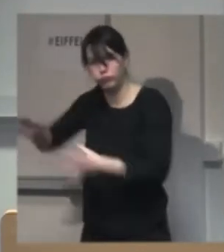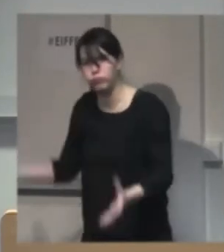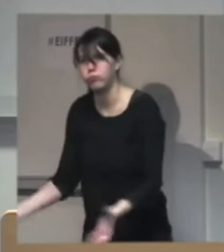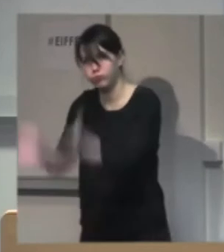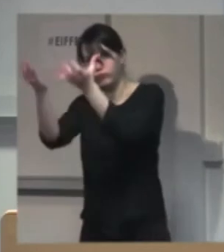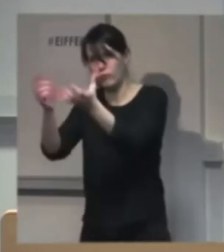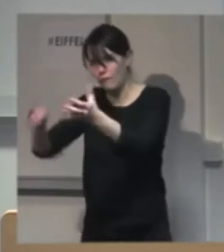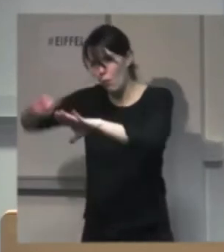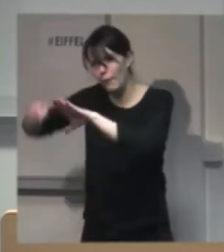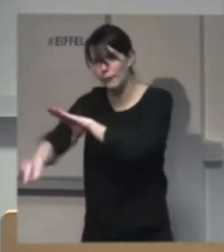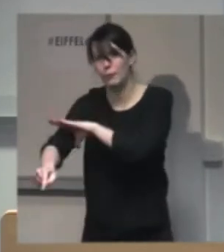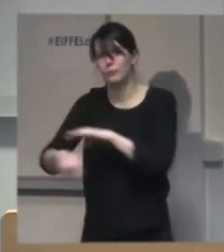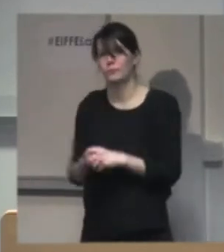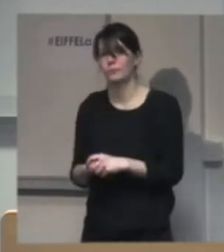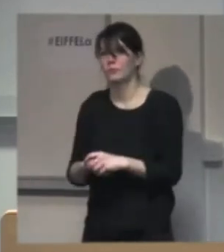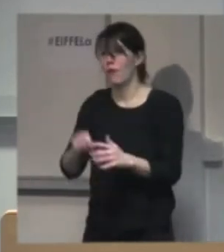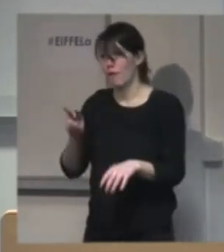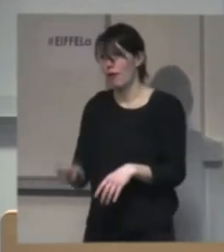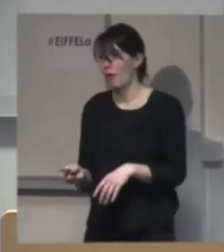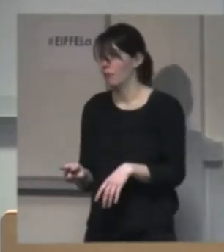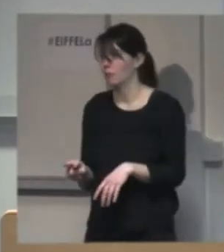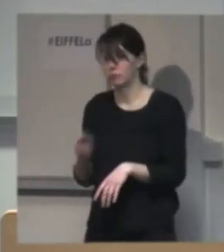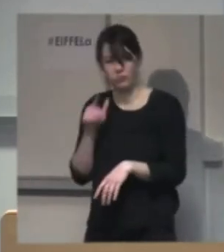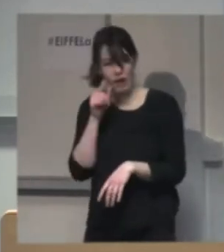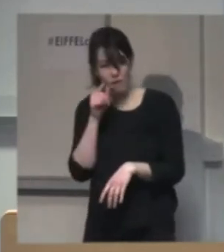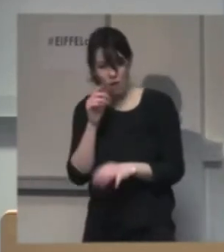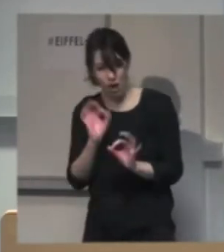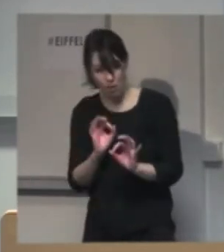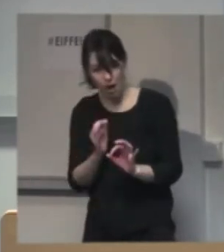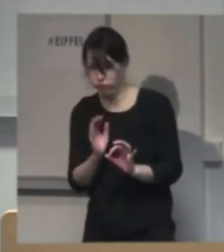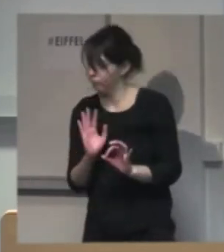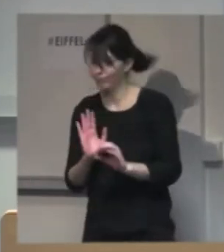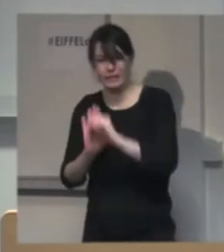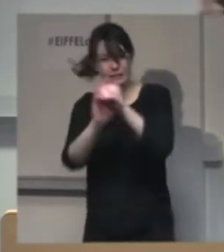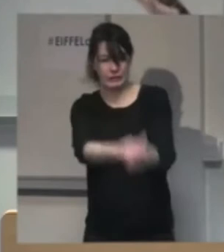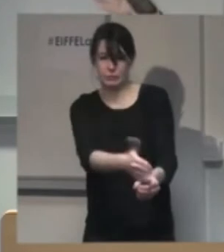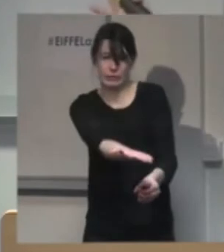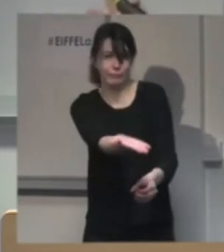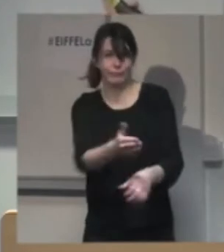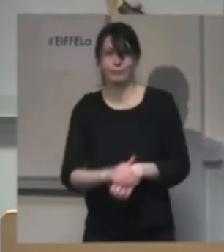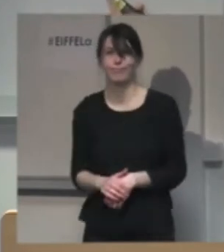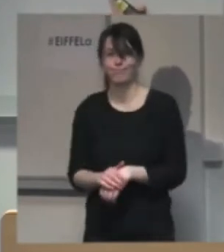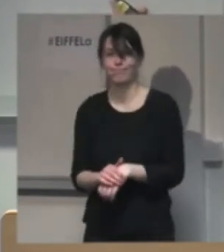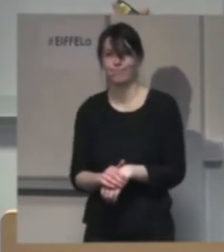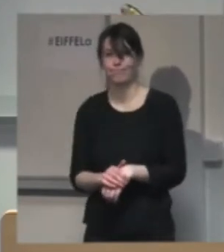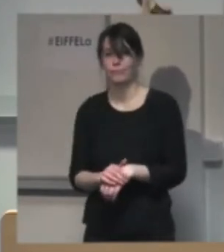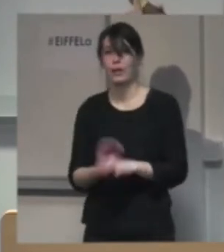Quand il n'y a pas d'efforts, il y a discrimination. Et donc là, on passe sur tout ce qui est possible